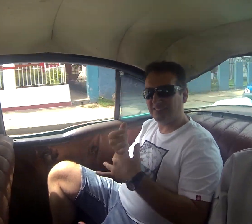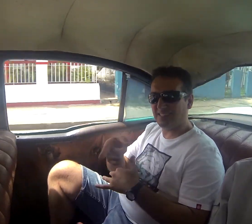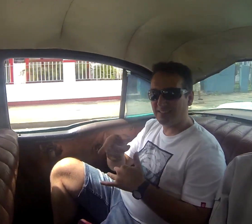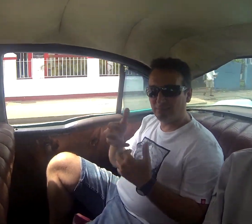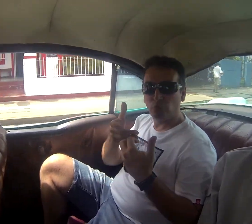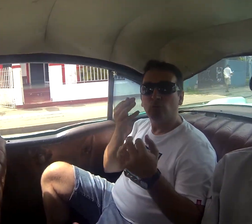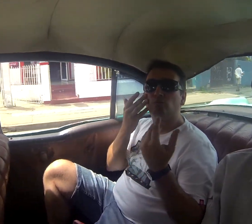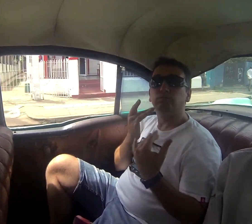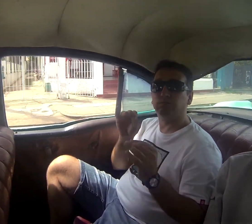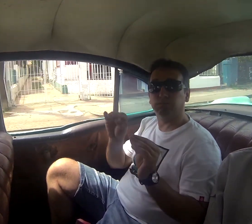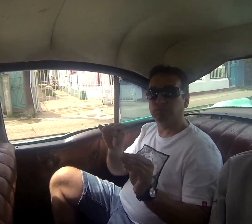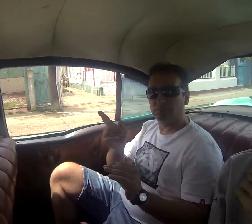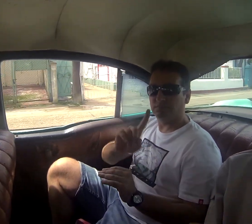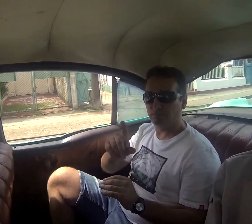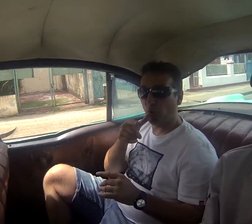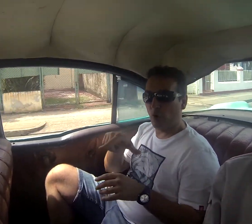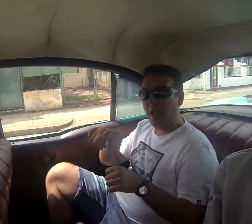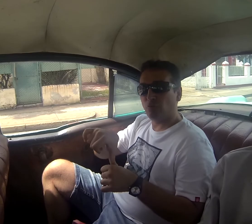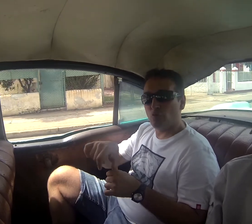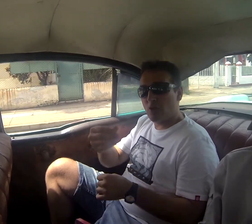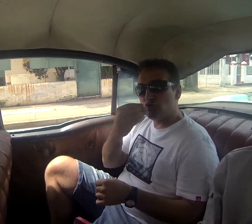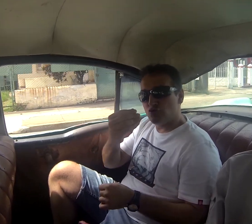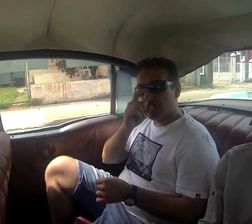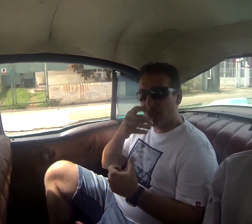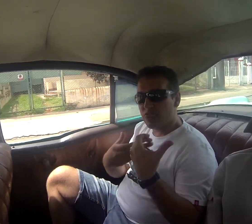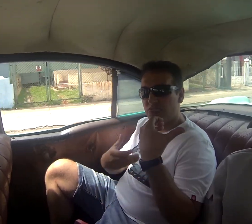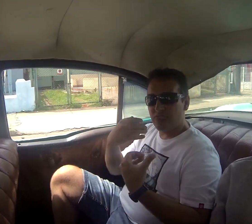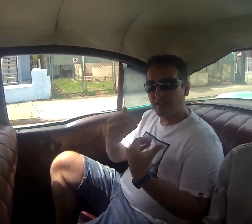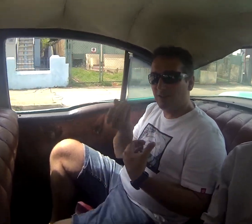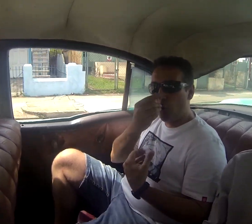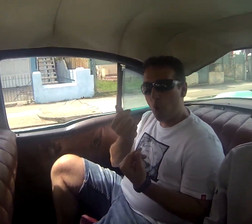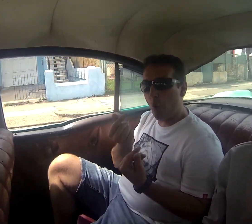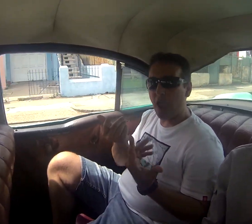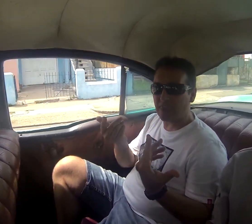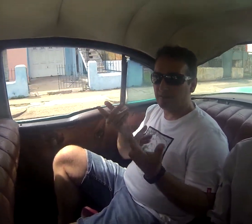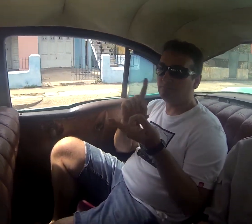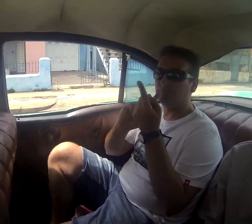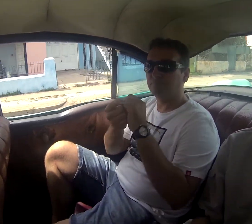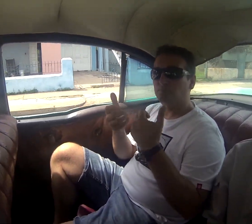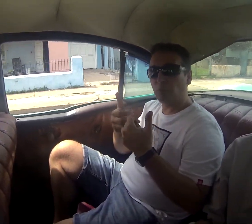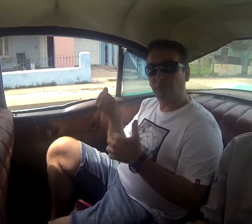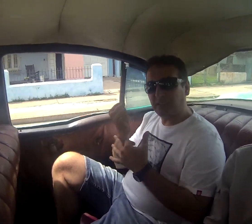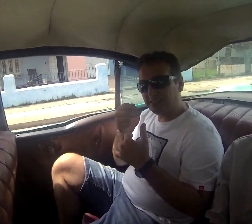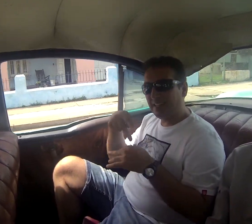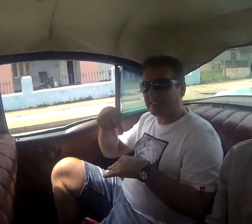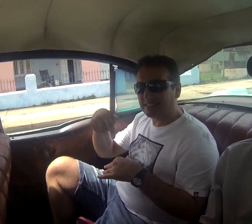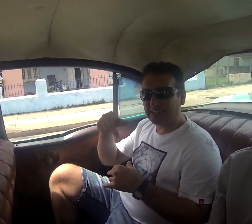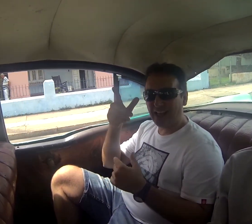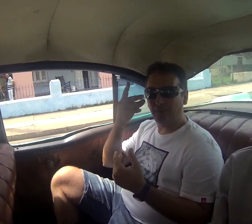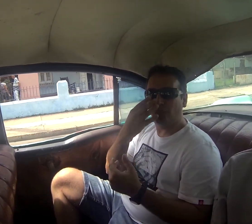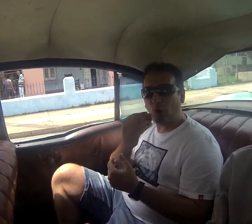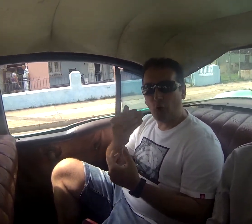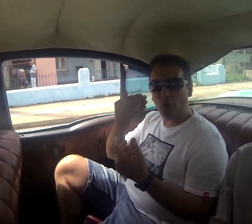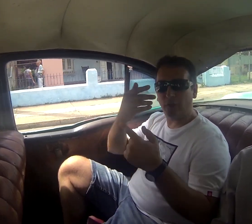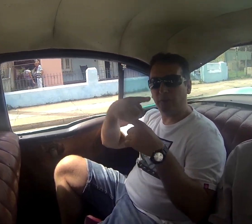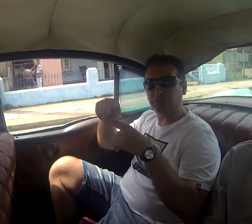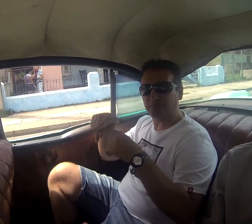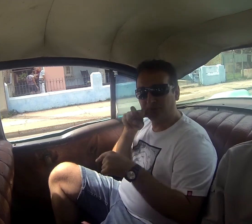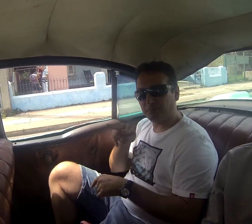El motor no es de este coche, pues consume mucha gasolina y no tiene dinero para ello, y lo sustituye por otro motor diésel de Nissan, Ford...